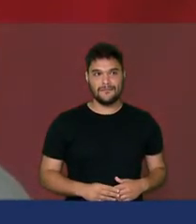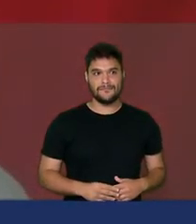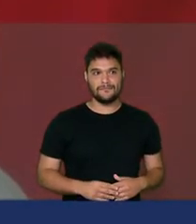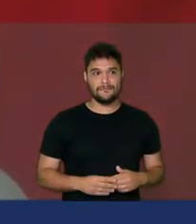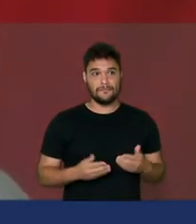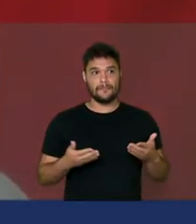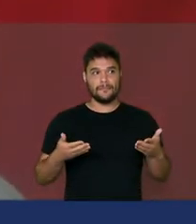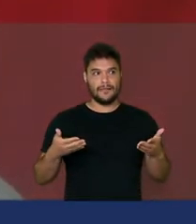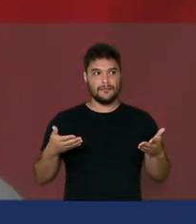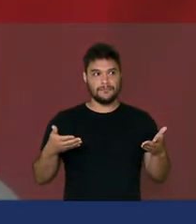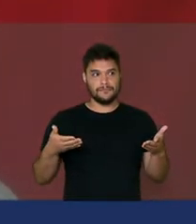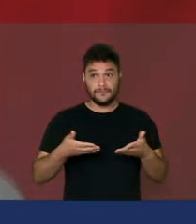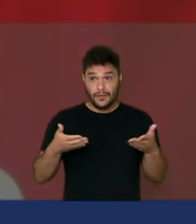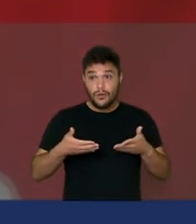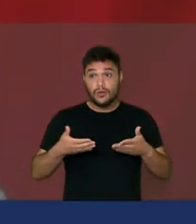PRESIDENTE. VEJA... QUEM SE